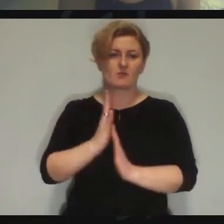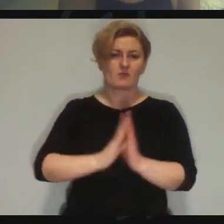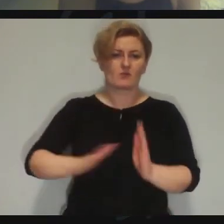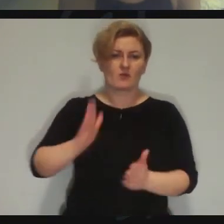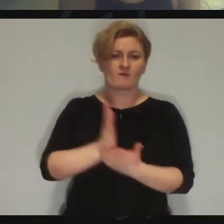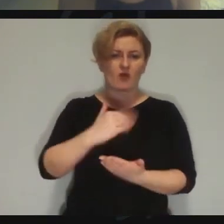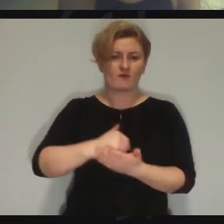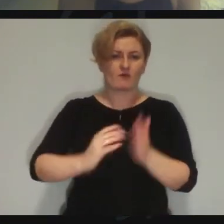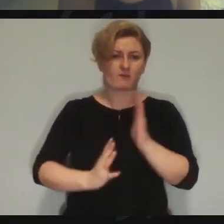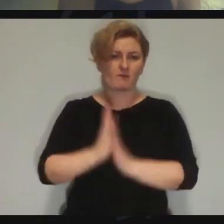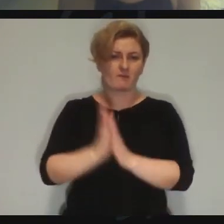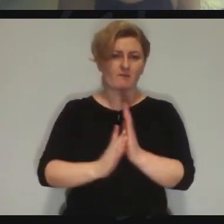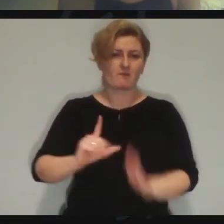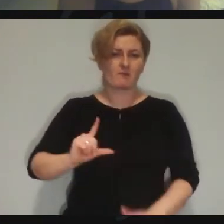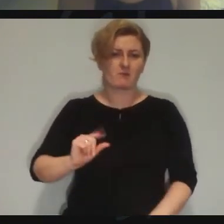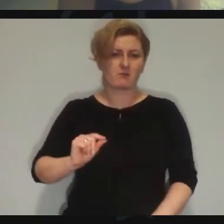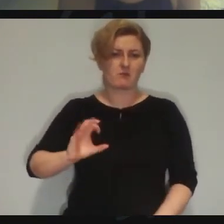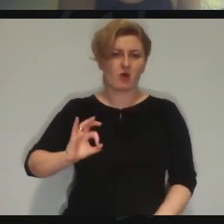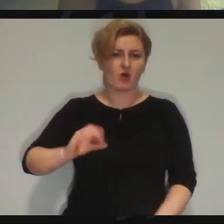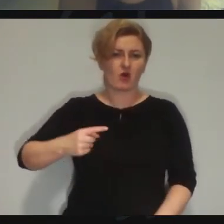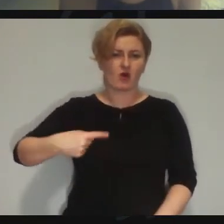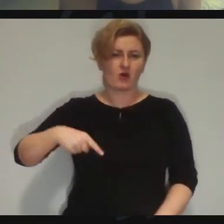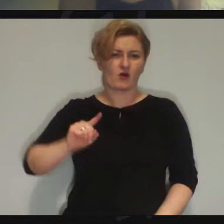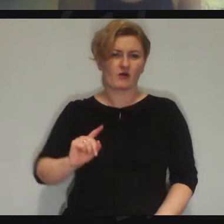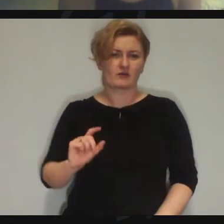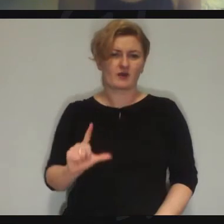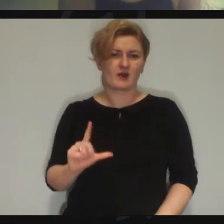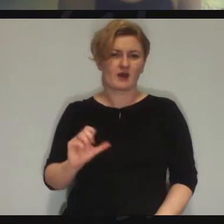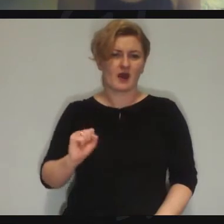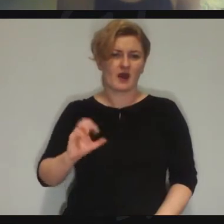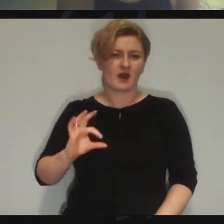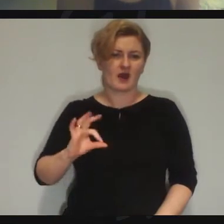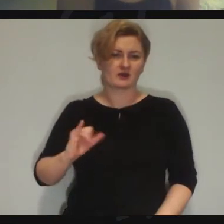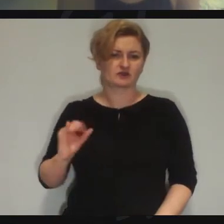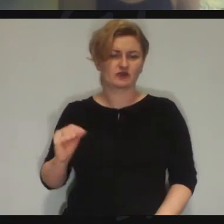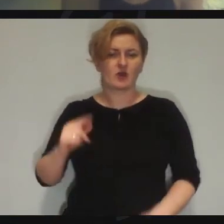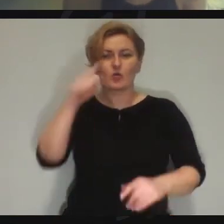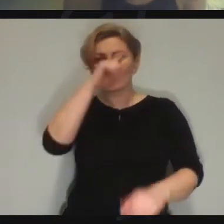Jesteśmy znani w środowisku, ludzie do nas dzwonią, piszą.